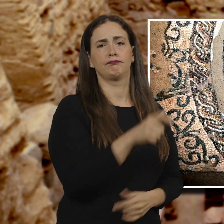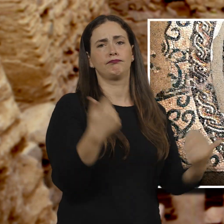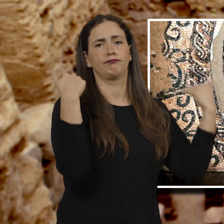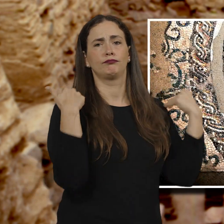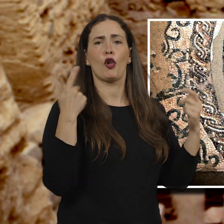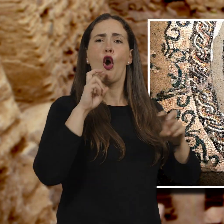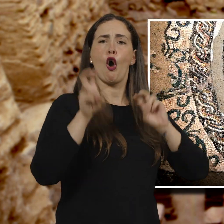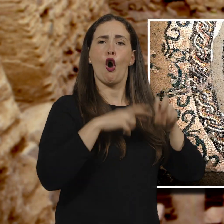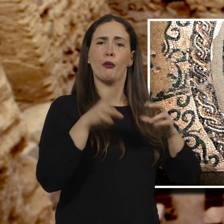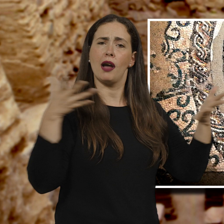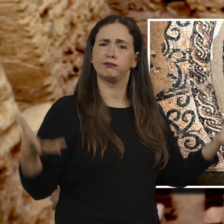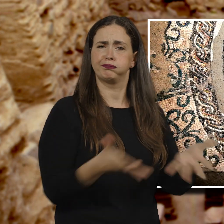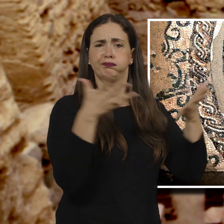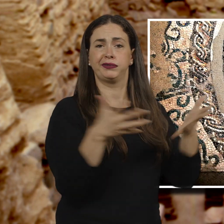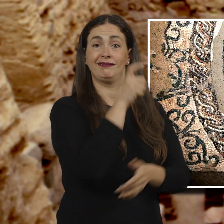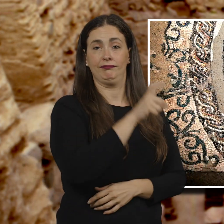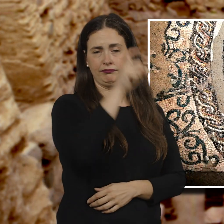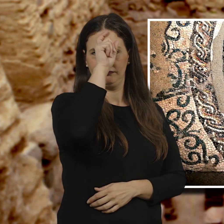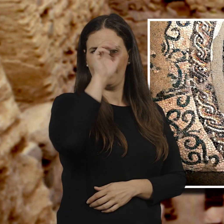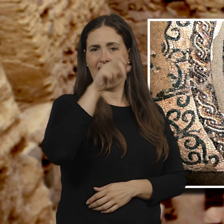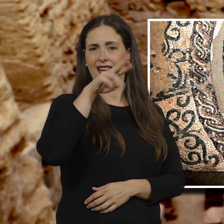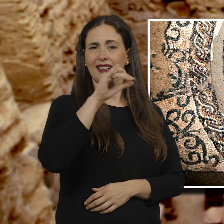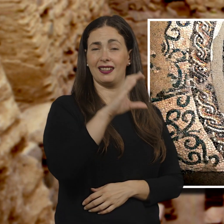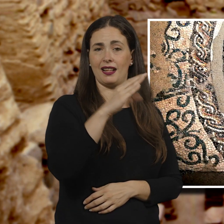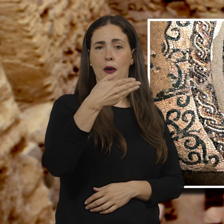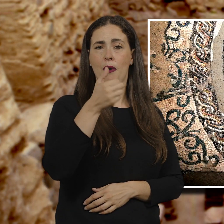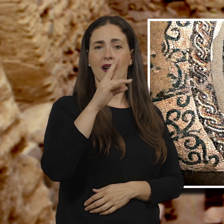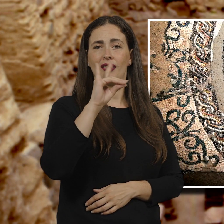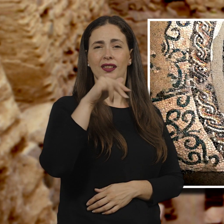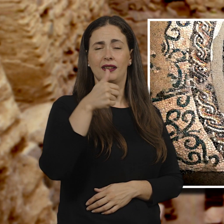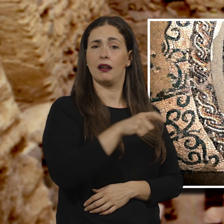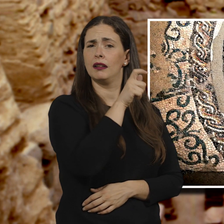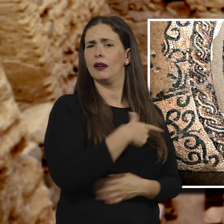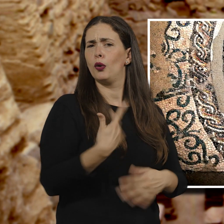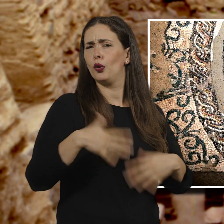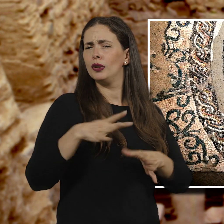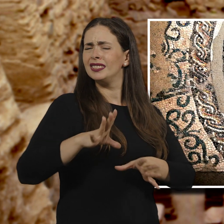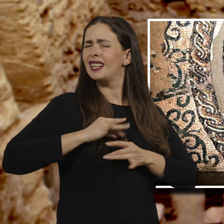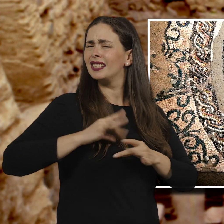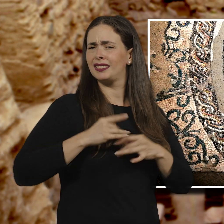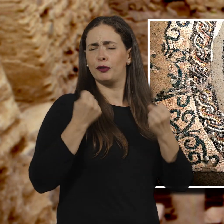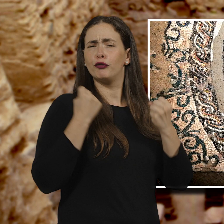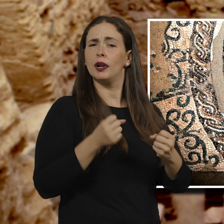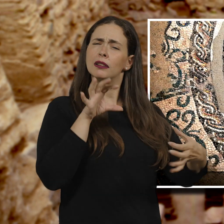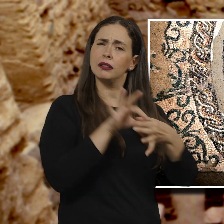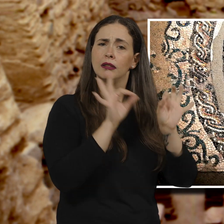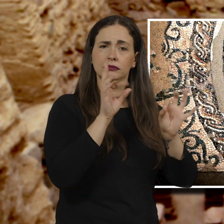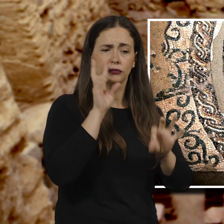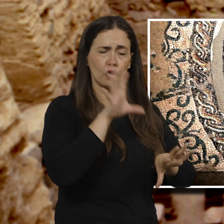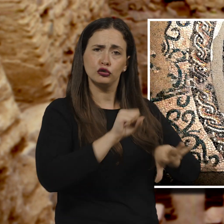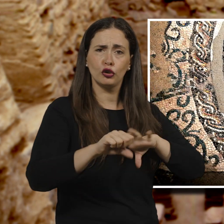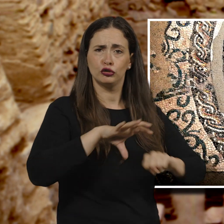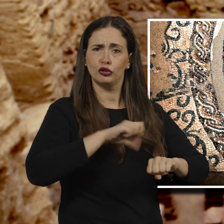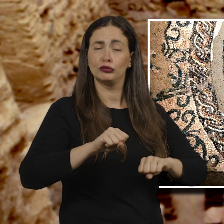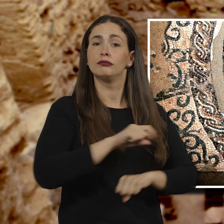El promotor de les obres, Enric Bardina, sensible a la troballa,